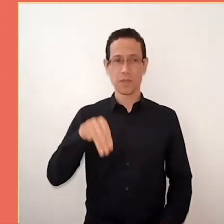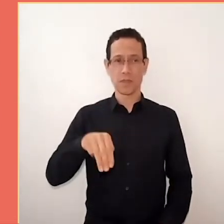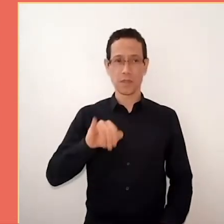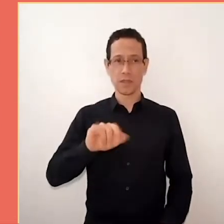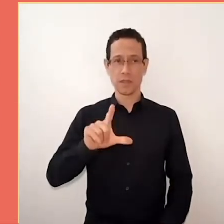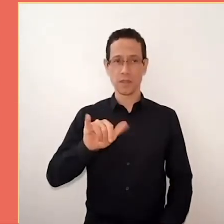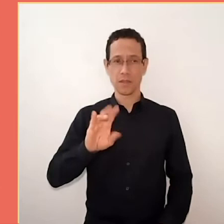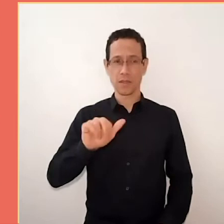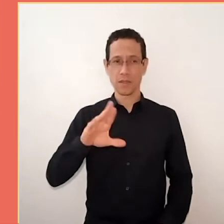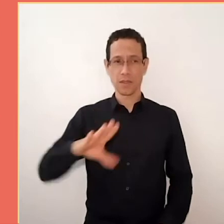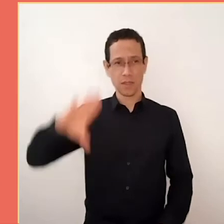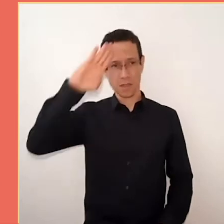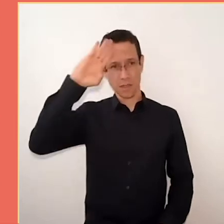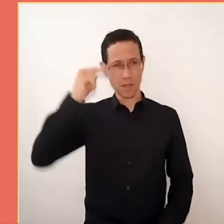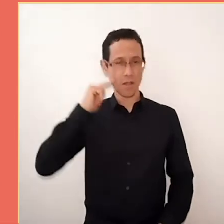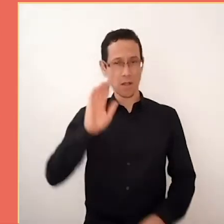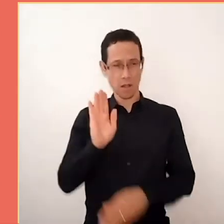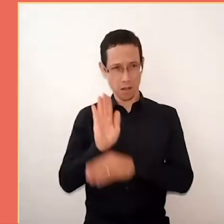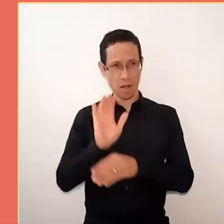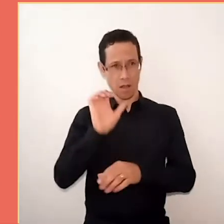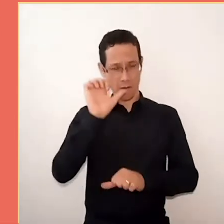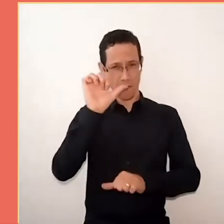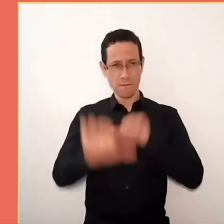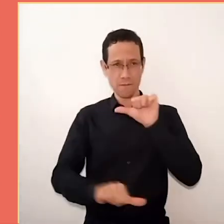Na minha concepção não para o bem, não para um a sociedade livre,